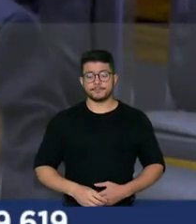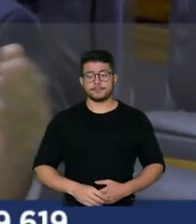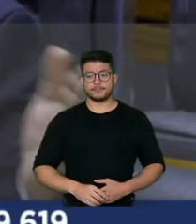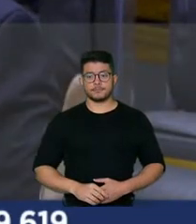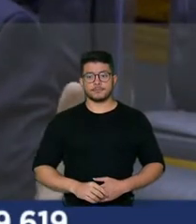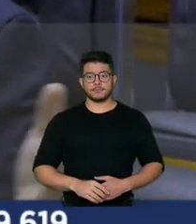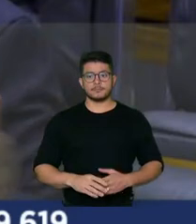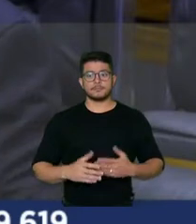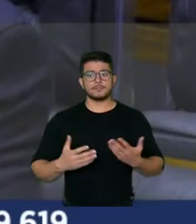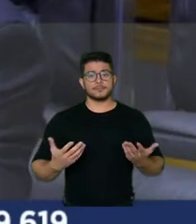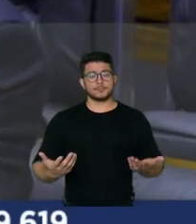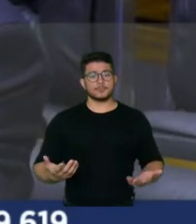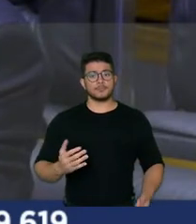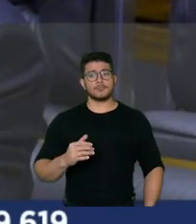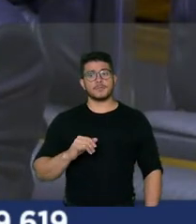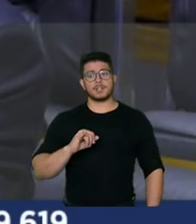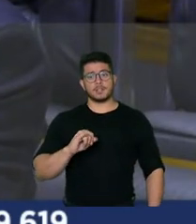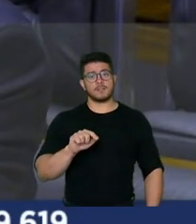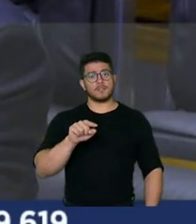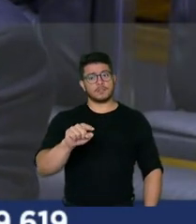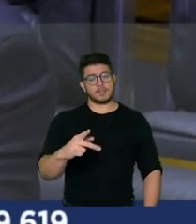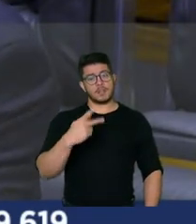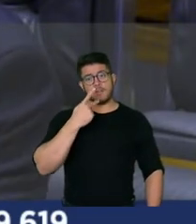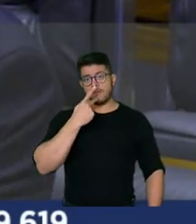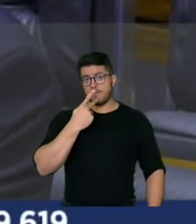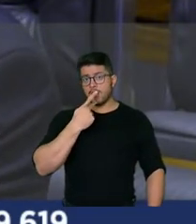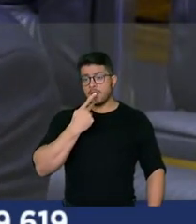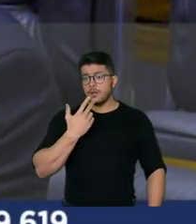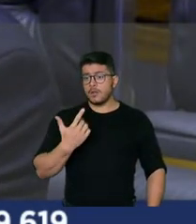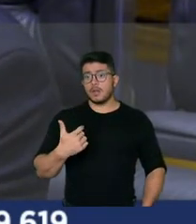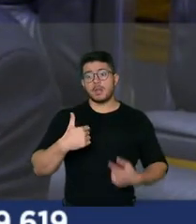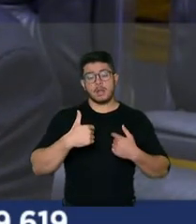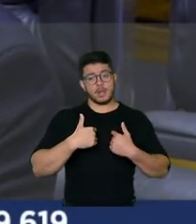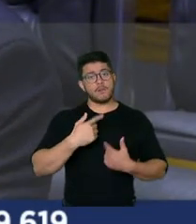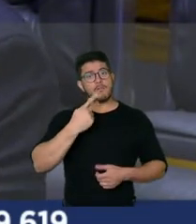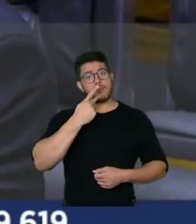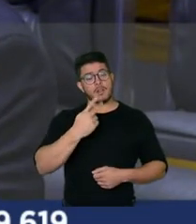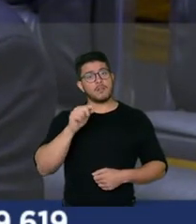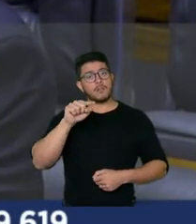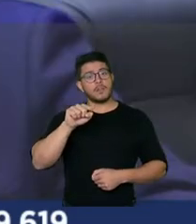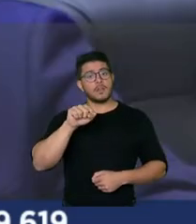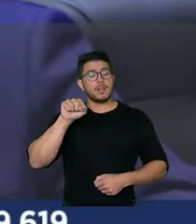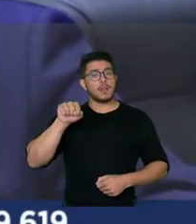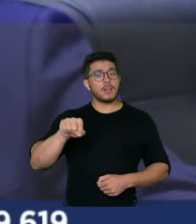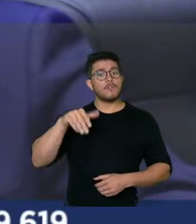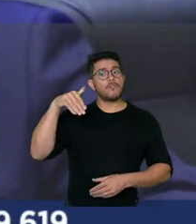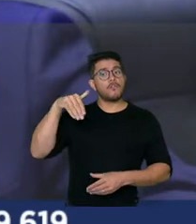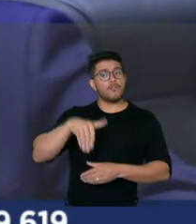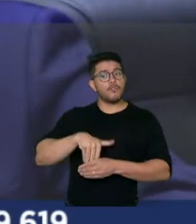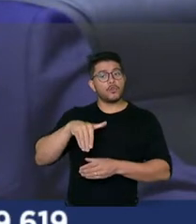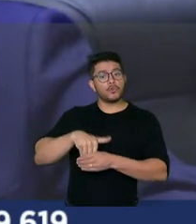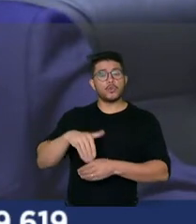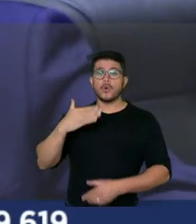IMPORTANTE. VOSSA EXCELÊNCIA TEM UM MINUTO. [DEPUTADO]: SE VOSSA EXCELÊNCIA CITA COMO PLANTADOR DE MACONHA, FOI VOSSA EXCELÊNCIA, VOTOU A